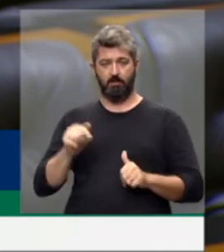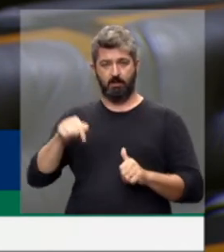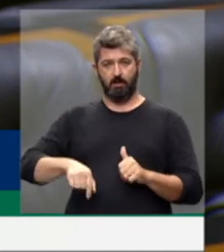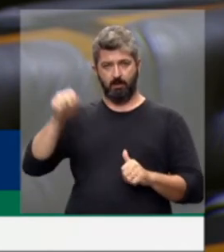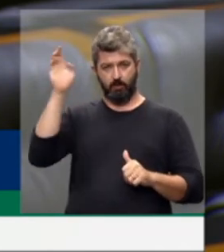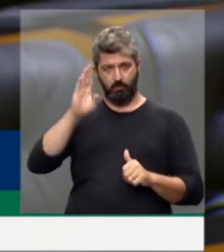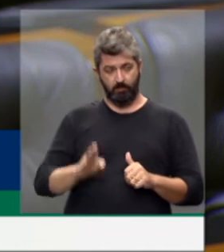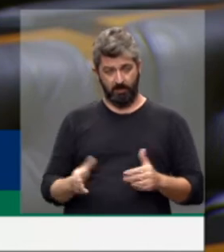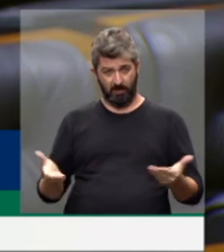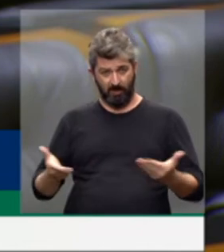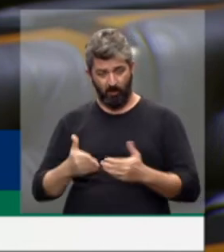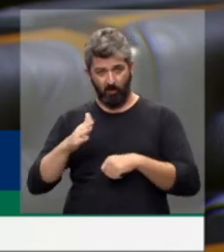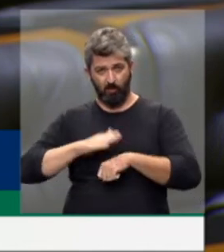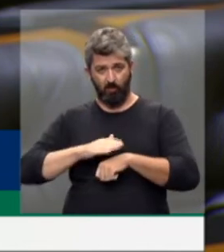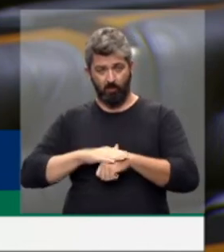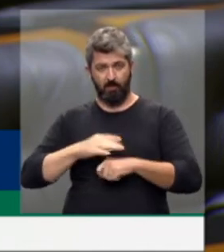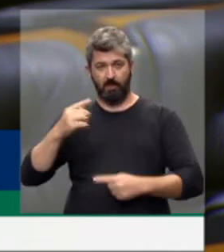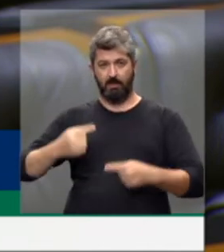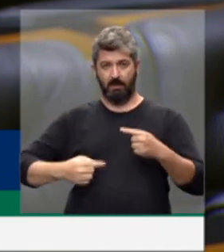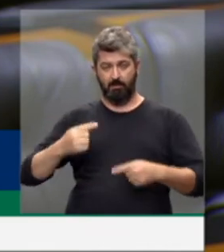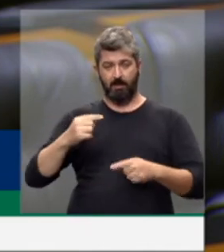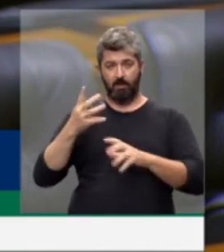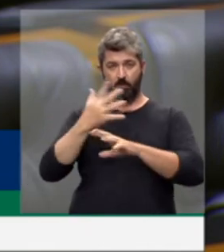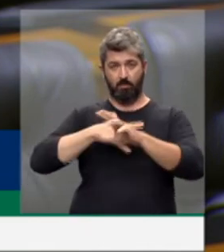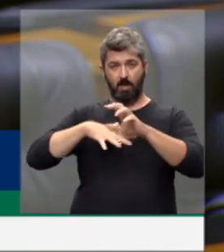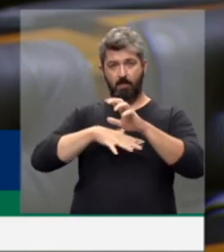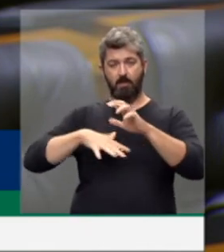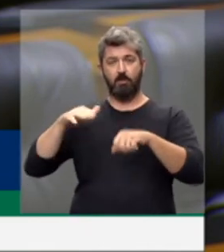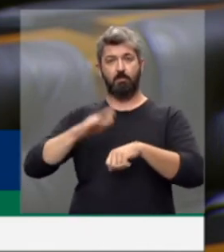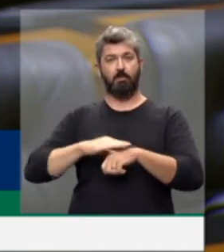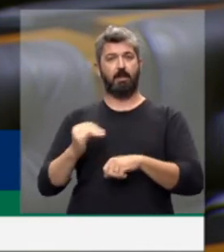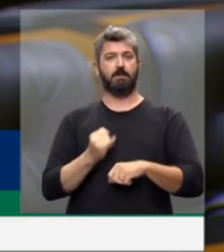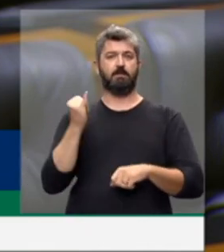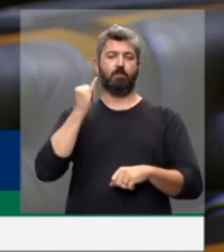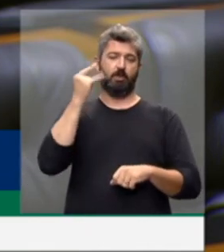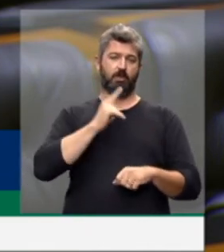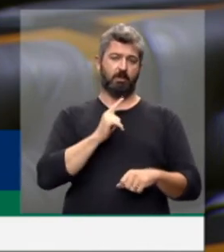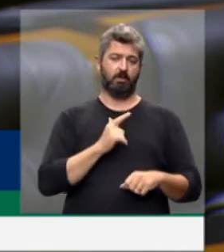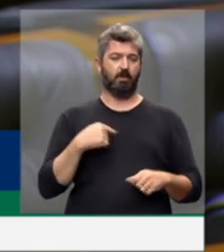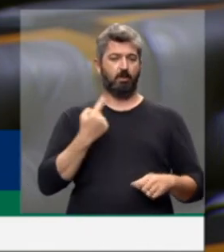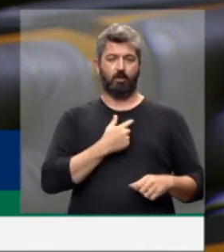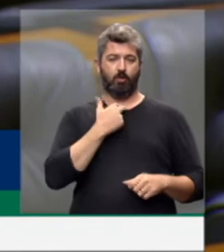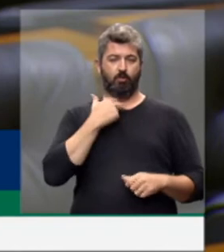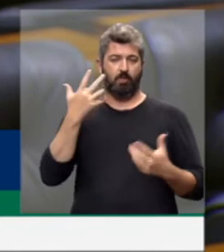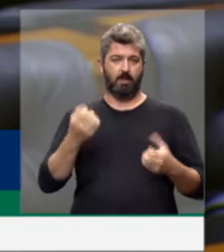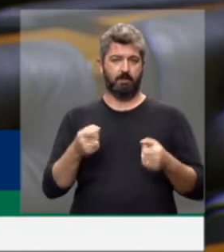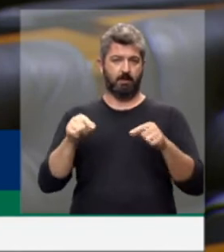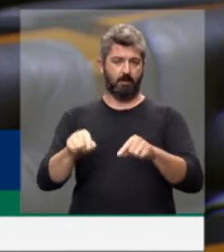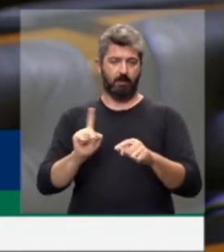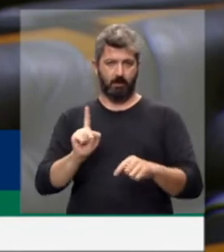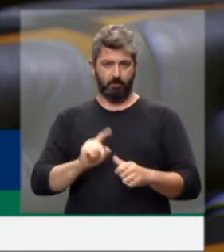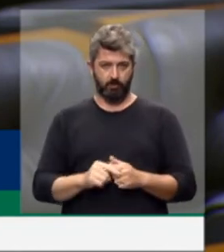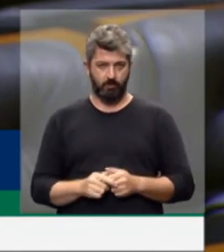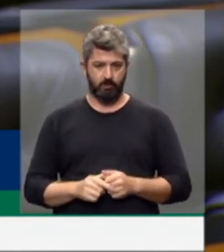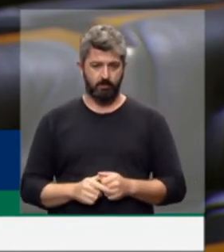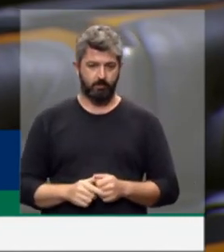EXPLORAÇÃO DA USINA ANGRA 3, MAS A MP SIGNIFICA RETROCESSOS NO INCENTIVO AO USO DA ENERGIA LIMPA NO NOSSO BRASIL, NO MOMENTO O QUE DEBATE AMBIENTAL É UM DOS MAIS FUNDAMENTAIS,